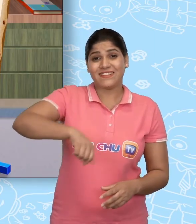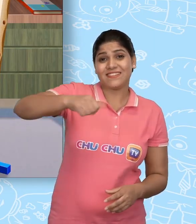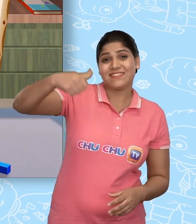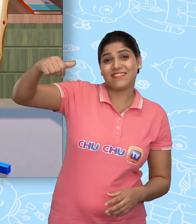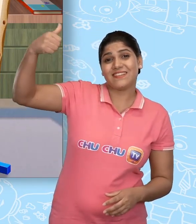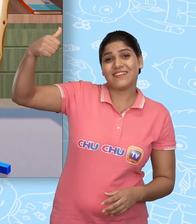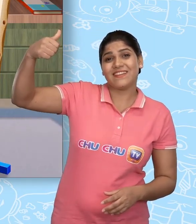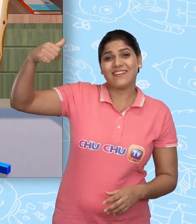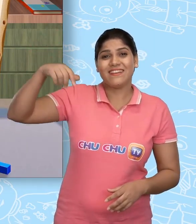सफलता !